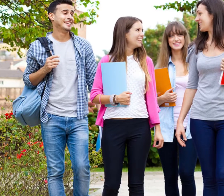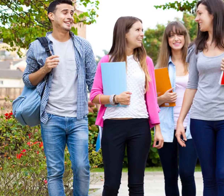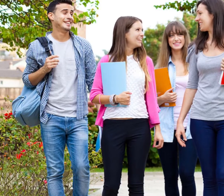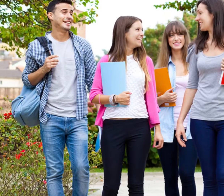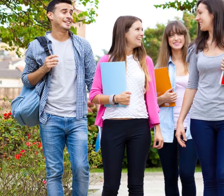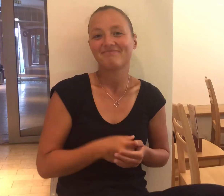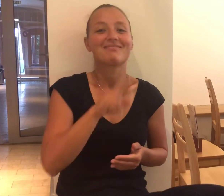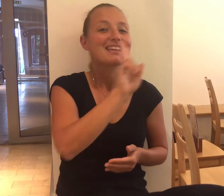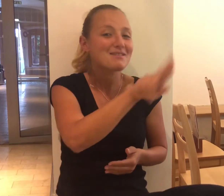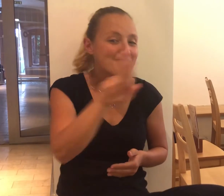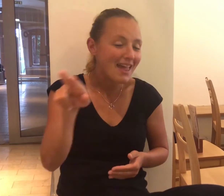Imejte odlično šolsko leto.